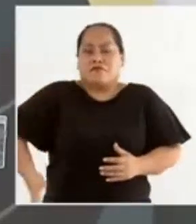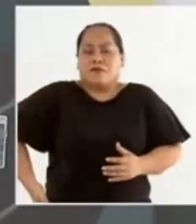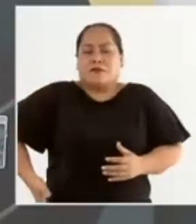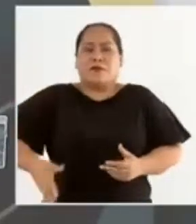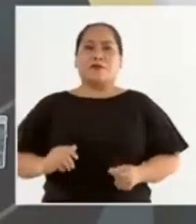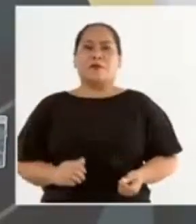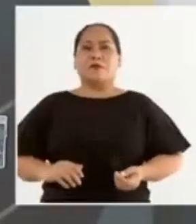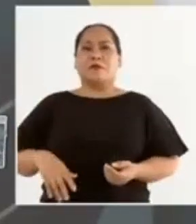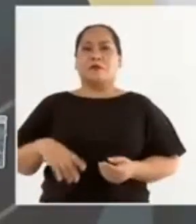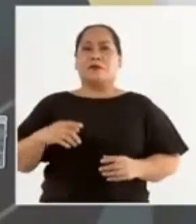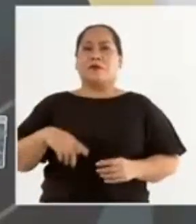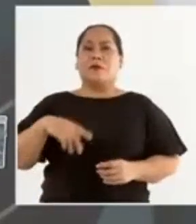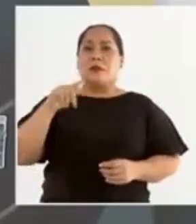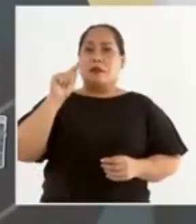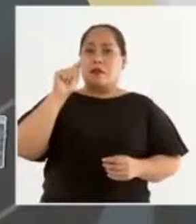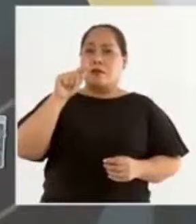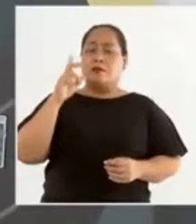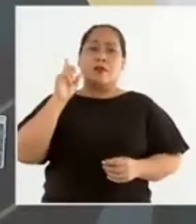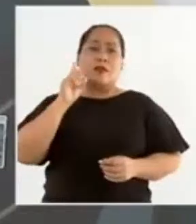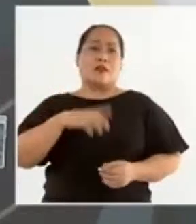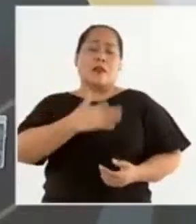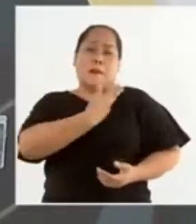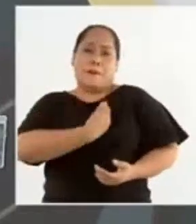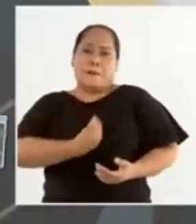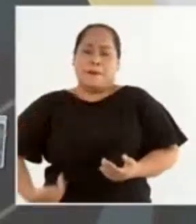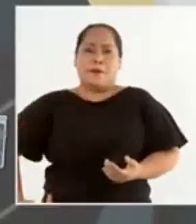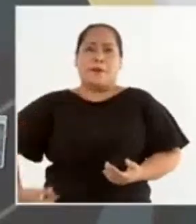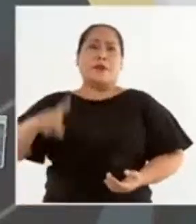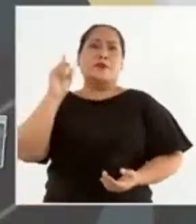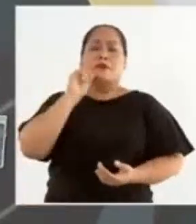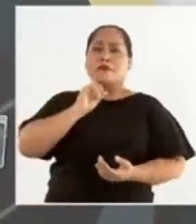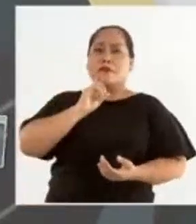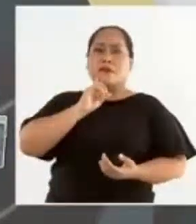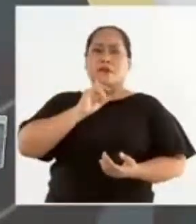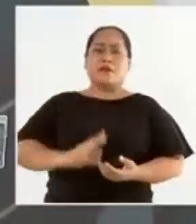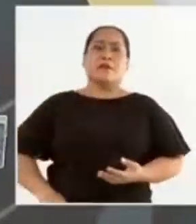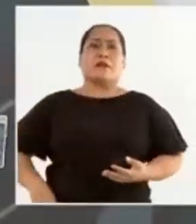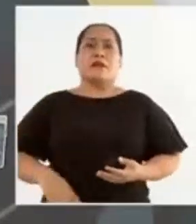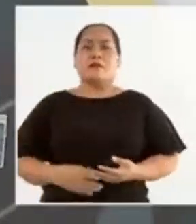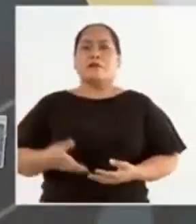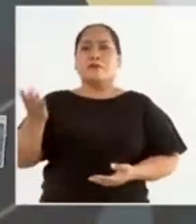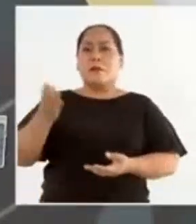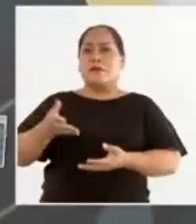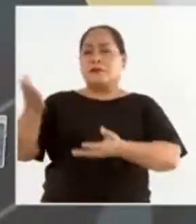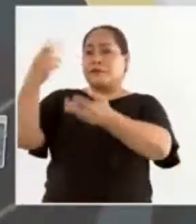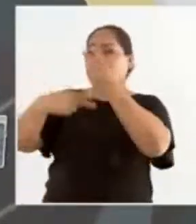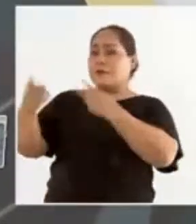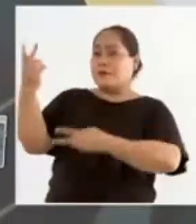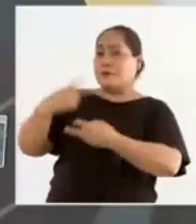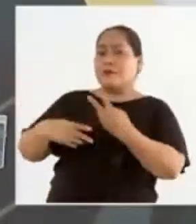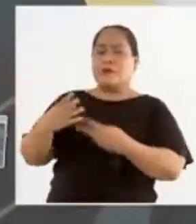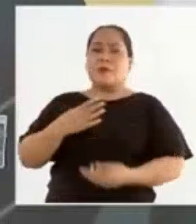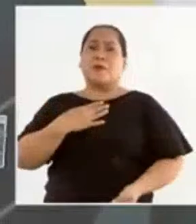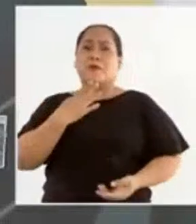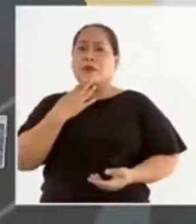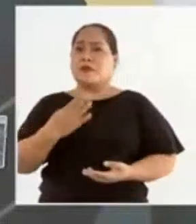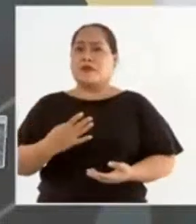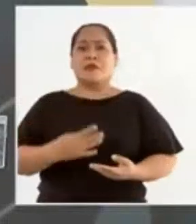el país y en el mundo. Bienvenida a su casa, presidenta. Saludo con todo respeto y gratitud